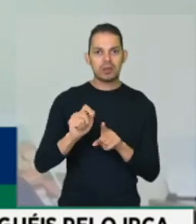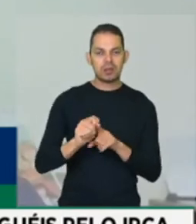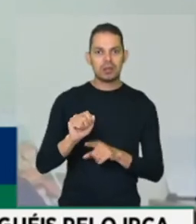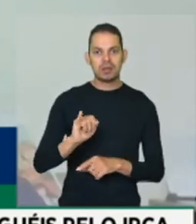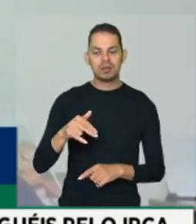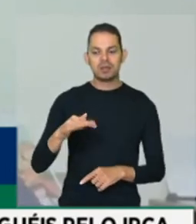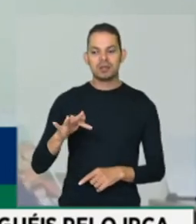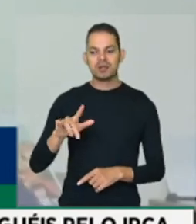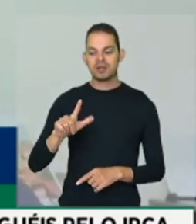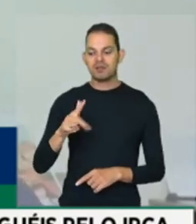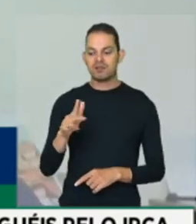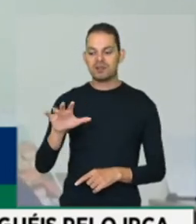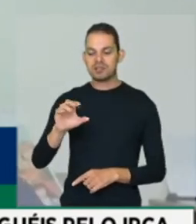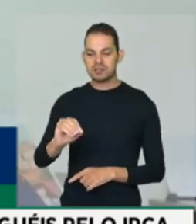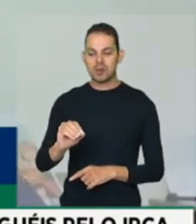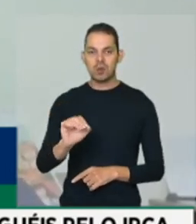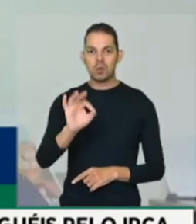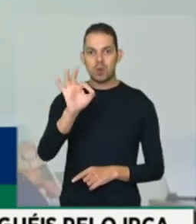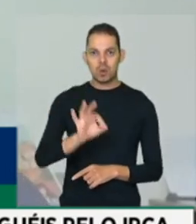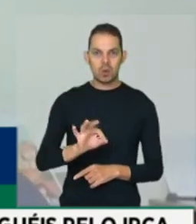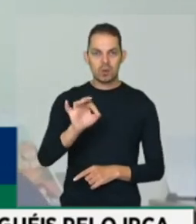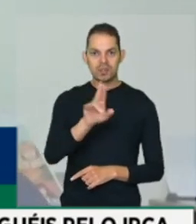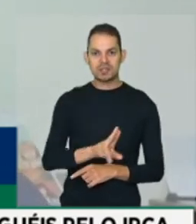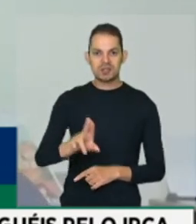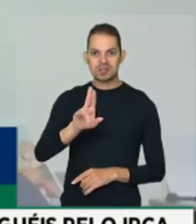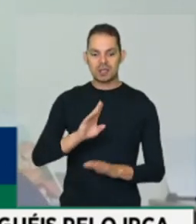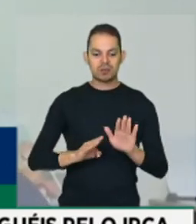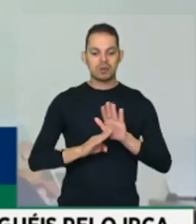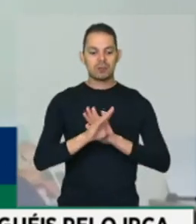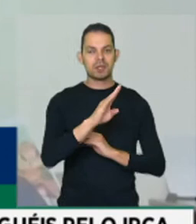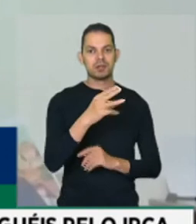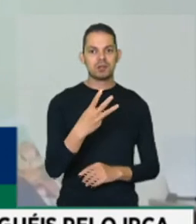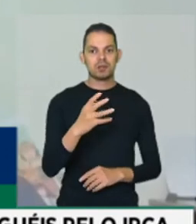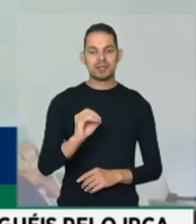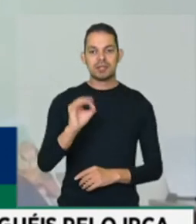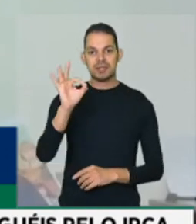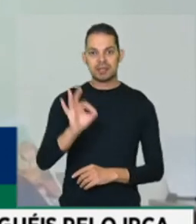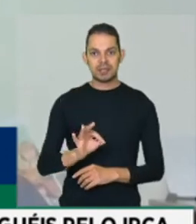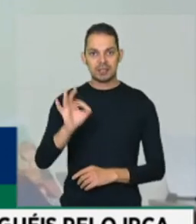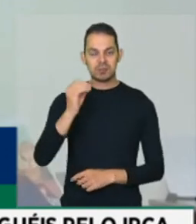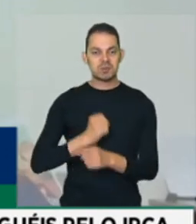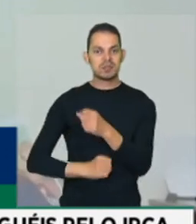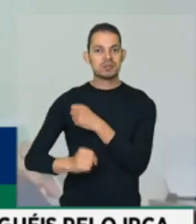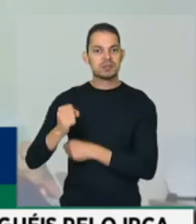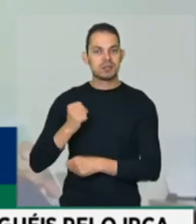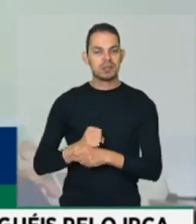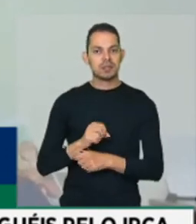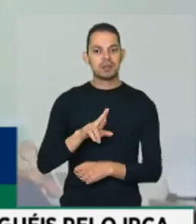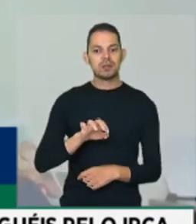O REAJUSTE ISSO A GENTE PODE CONSIDERAR.... TEVE UM AUMENTO DE 30% DO ANO PASSADO. ENTÃO A REDE É A FAVOR DA URGÊNCIA E A FAVOR DA, DO PEDIDO... EM